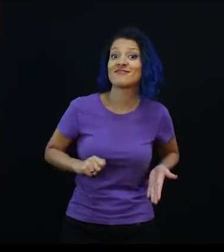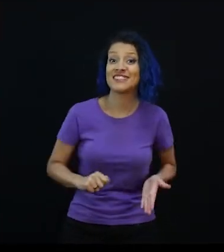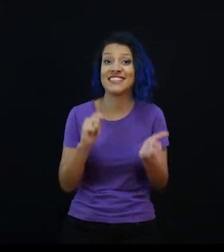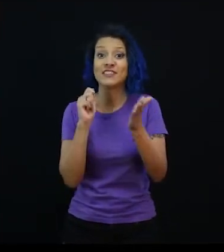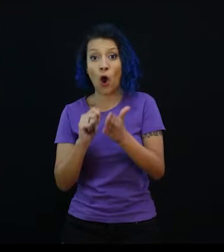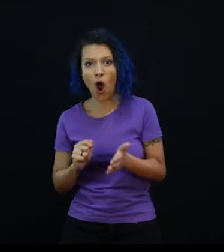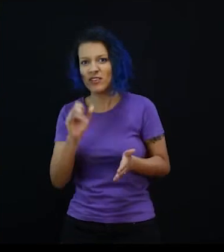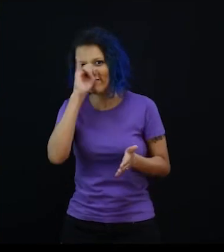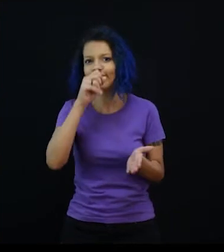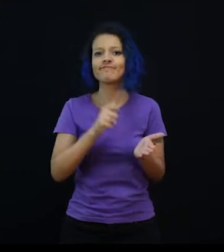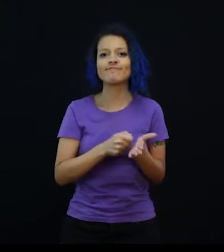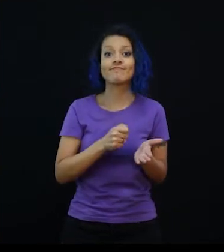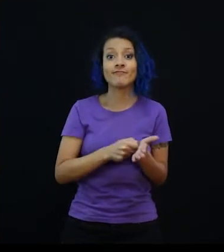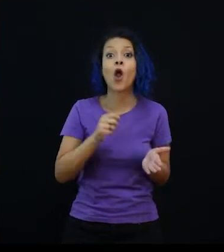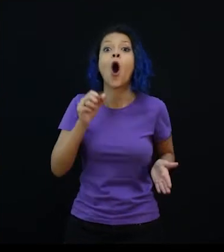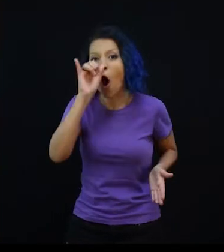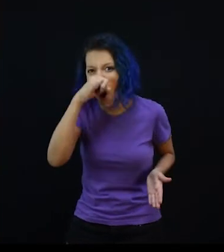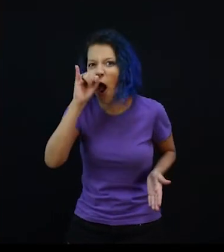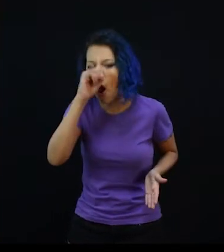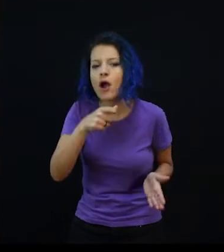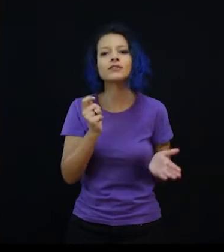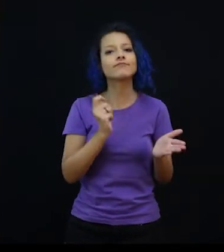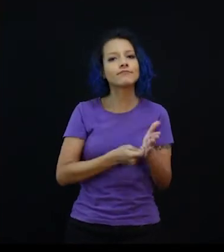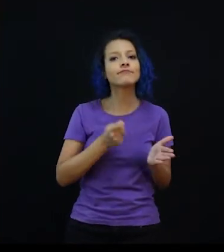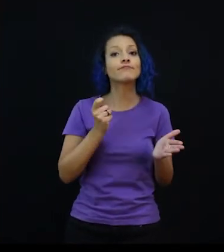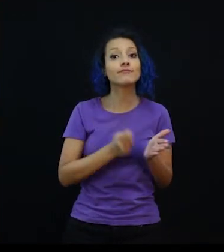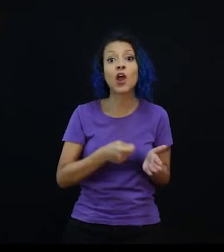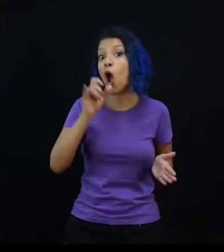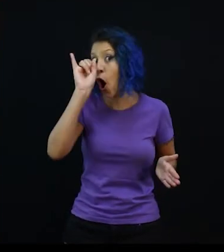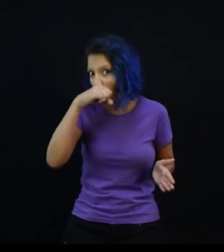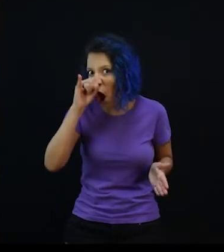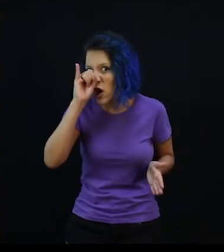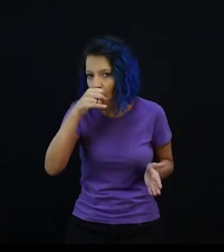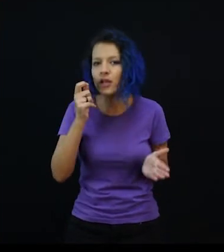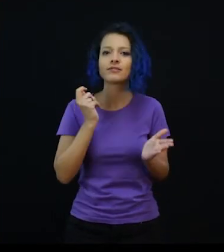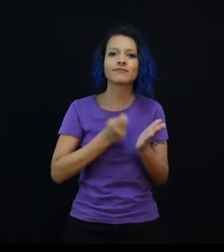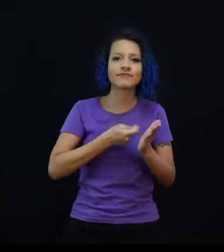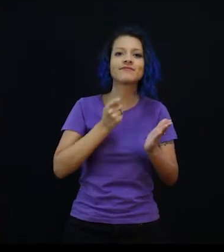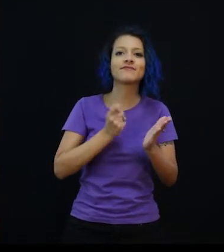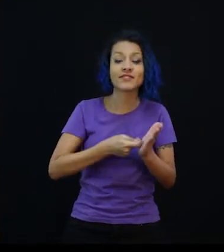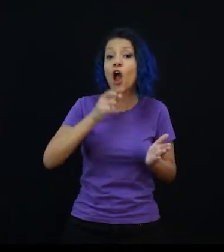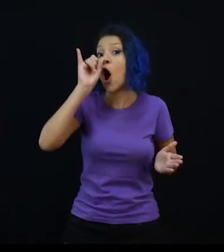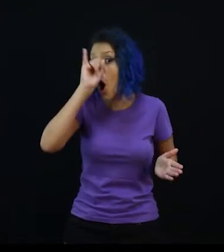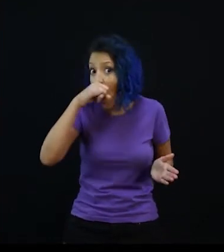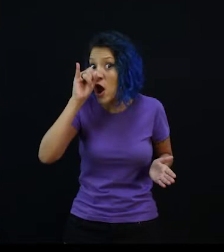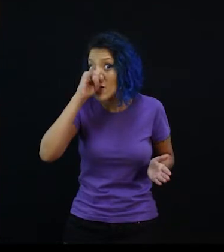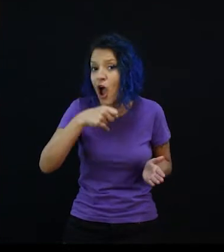Oin oin